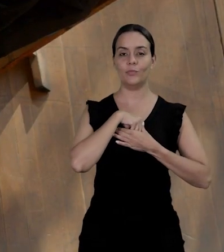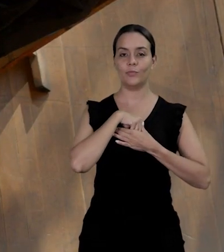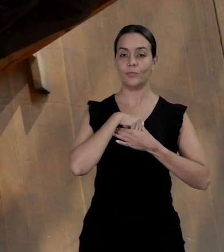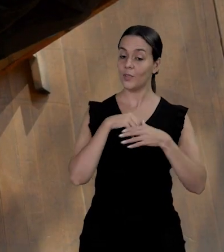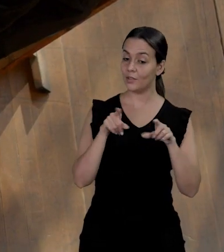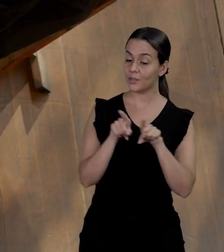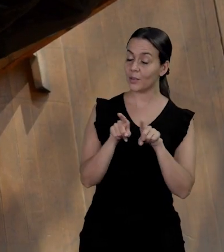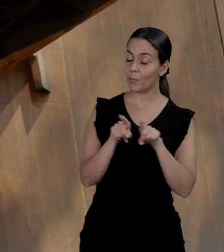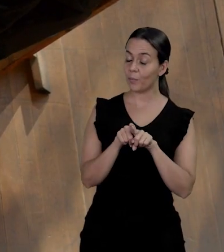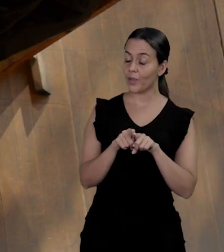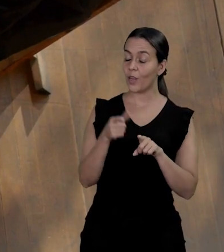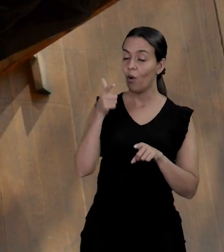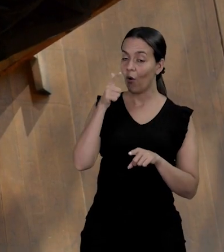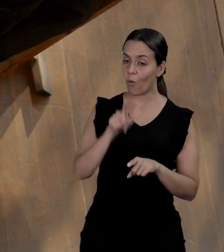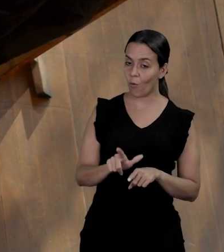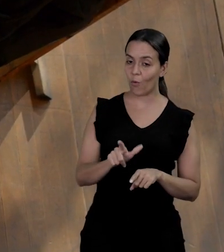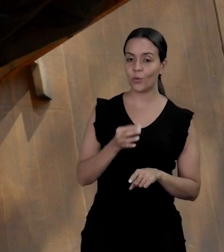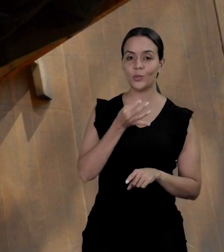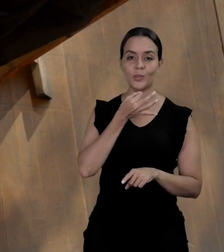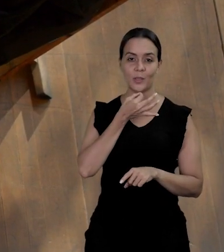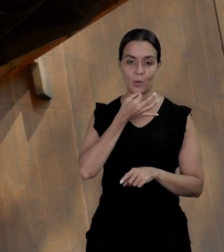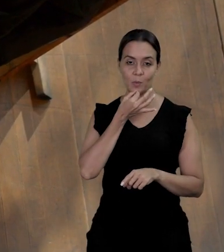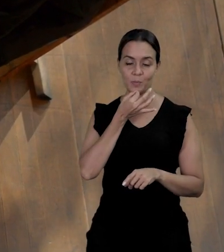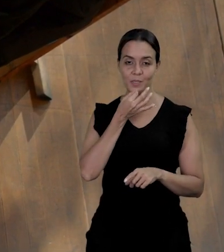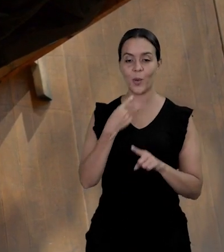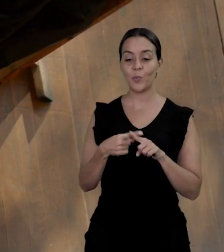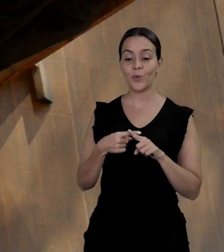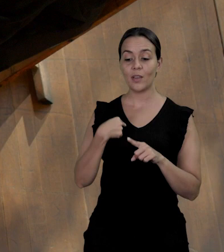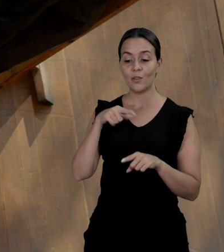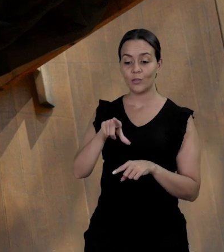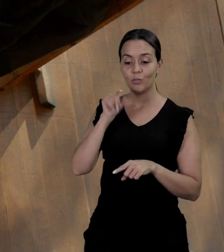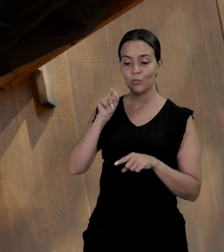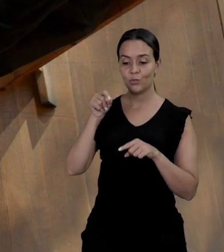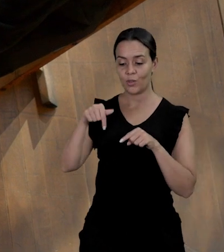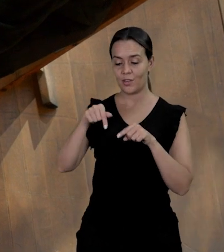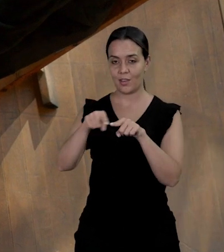E eu acho que aqui também está um outro motivo pelo qual eu sugeri a gente vir para cá, porque